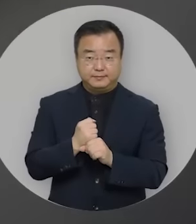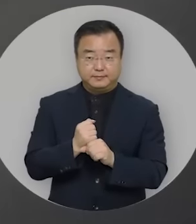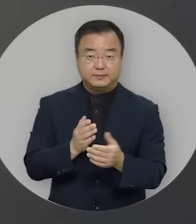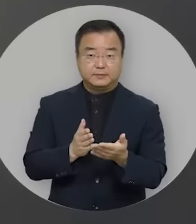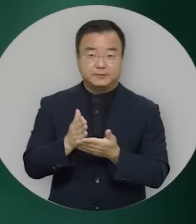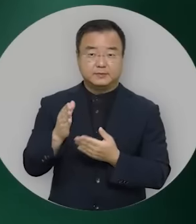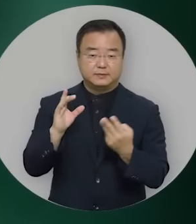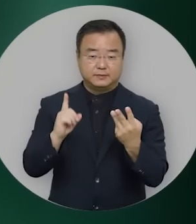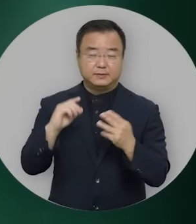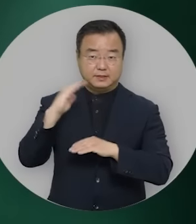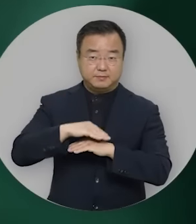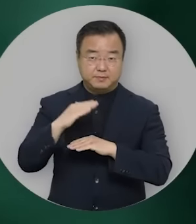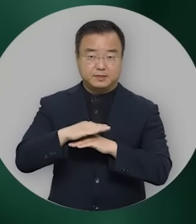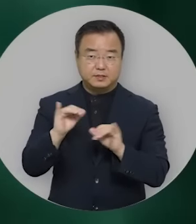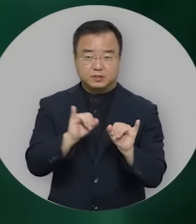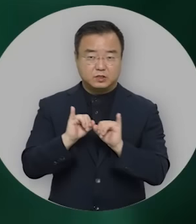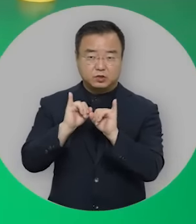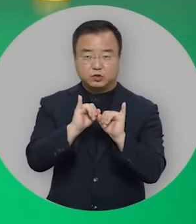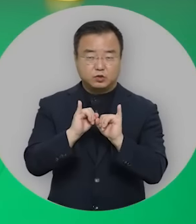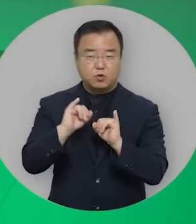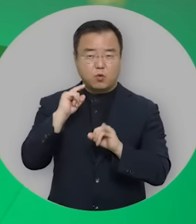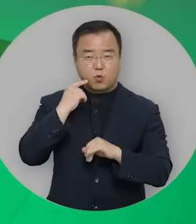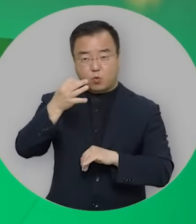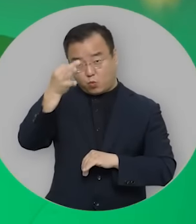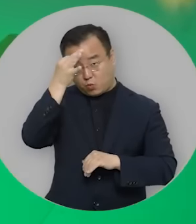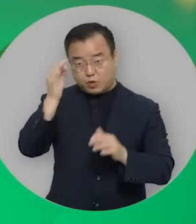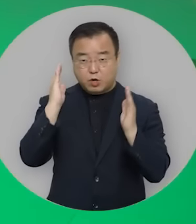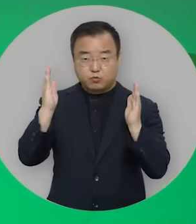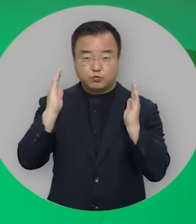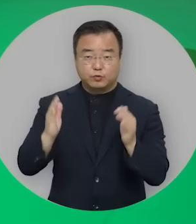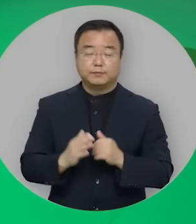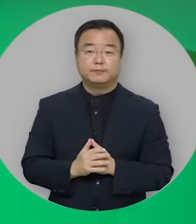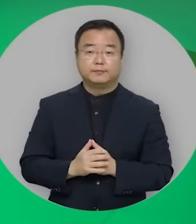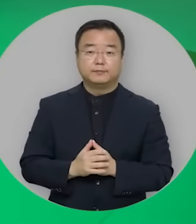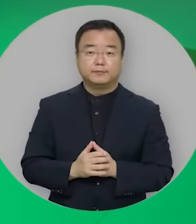3D 메이커 수업, 드론 수업, 공예 수업 등이 진행된다고 합니다.